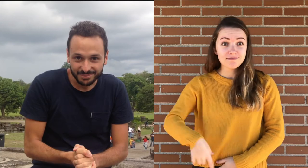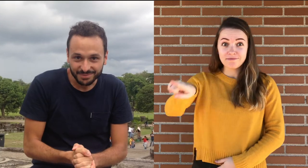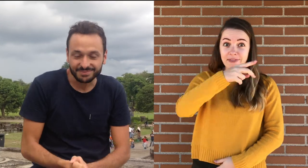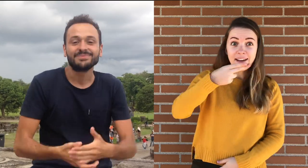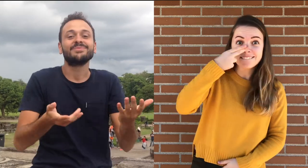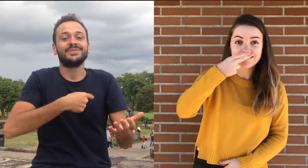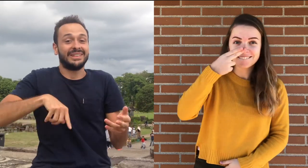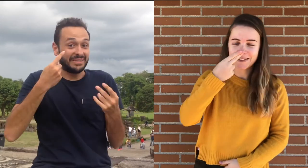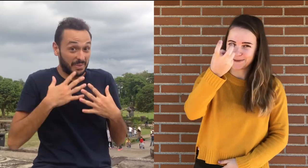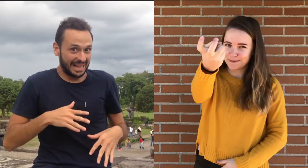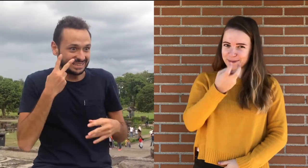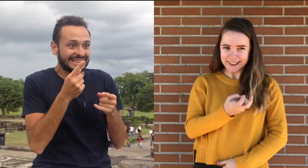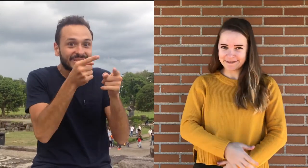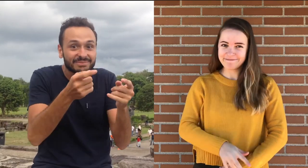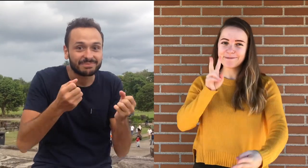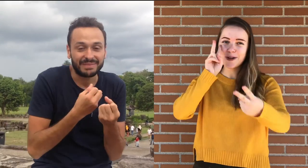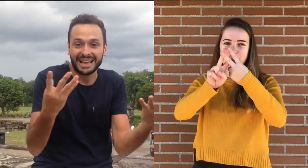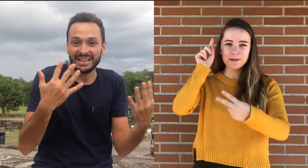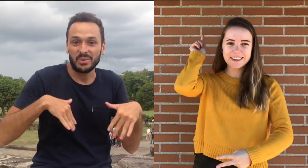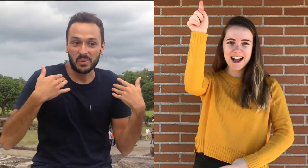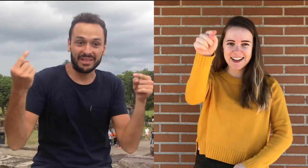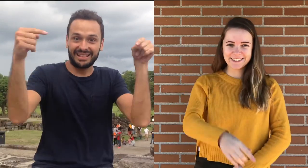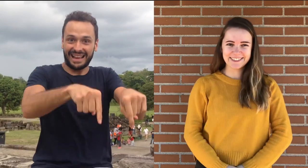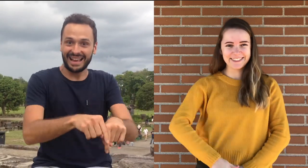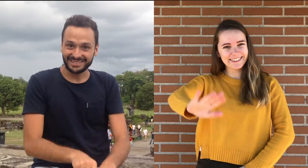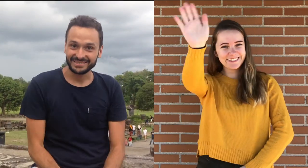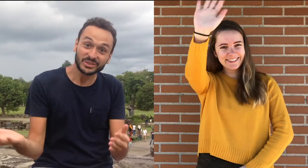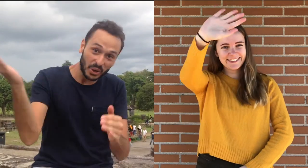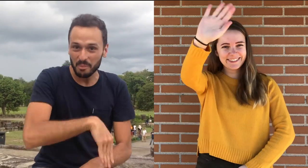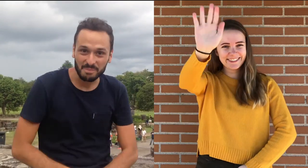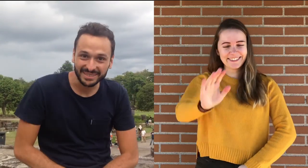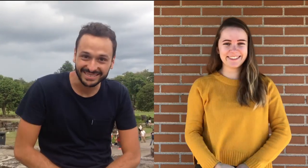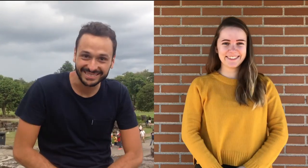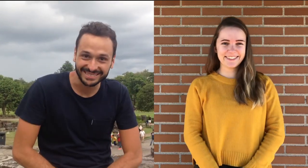Si os interesa, ¡VENID! Nos vemos allí. Queremos ver a mucha gente allí, ¡VENID!